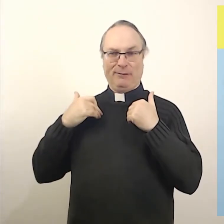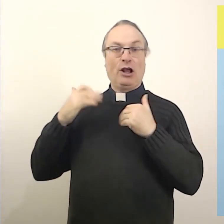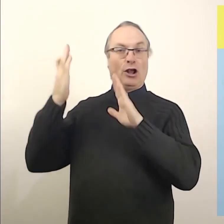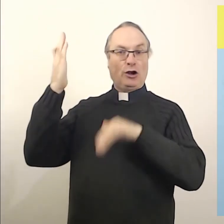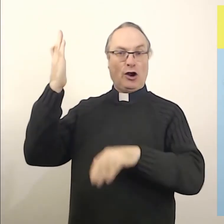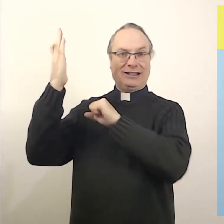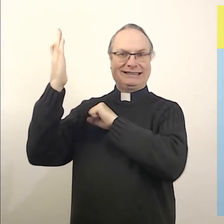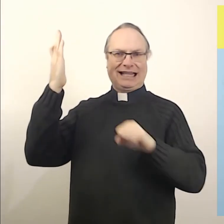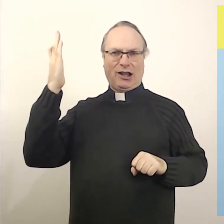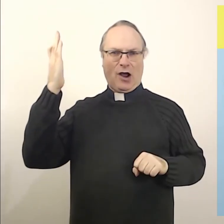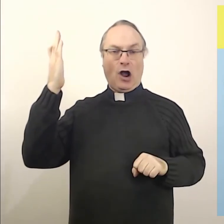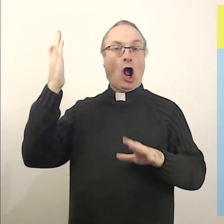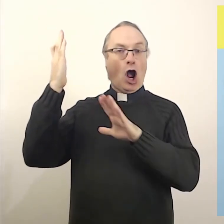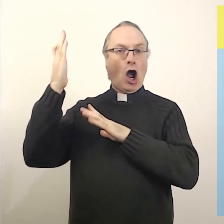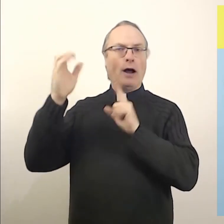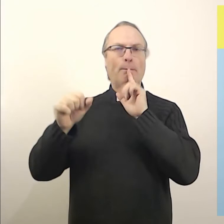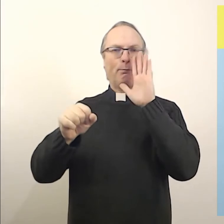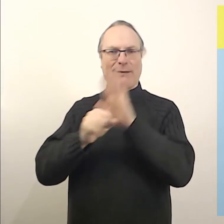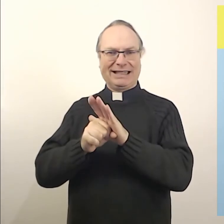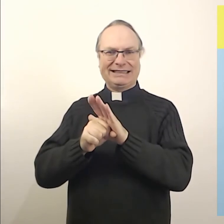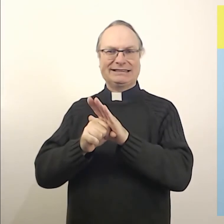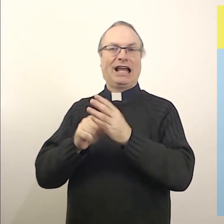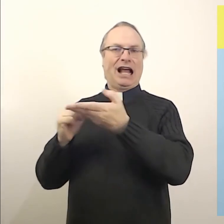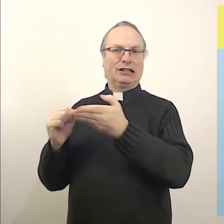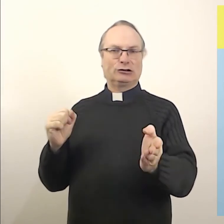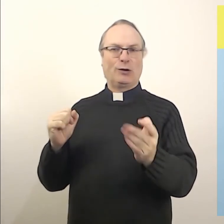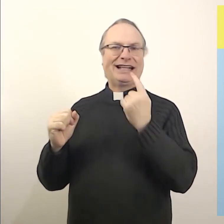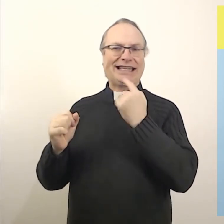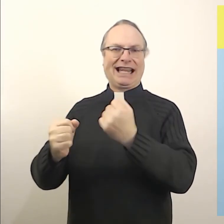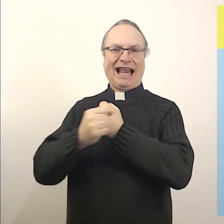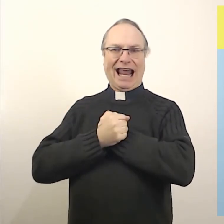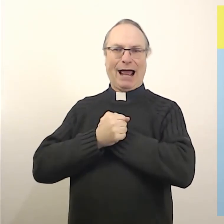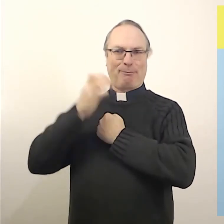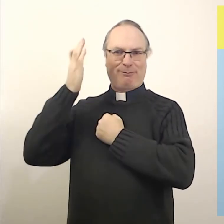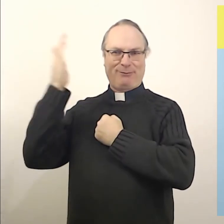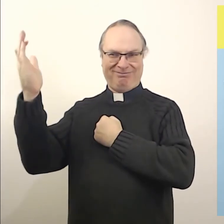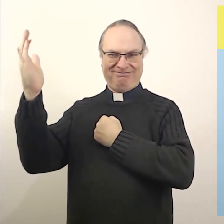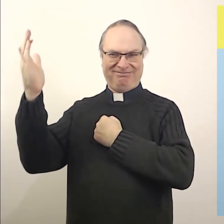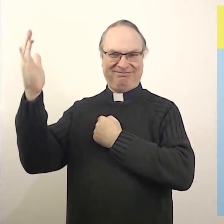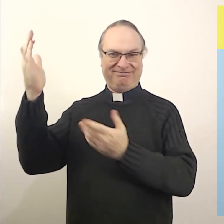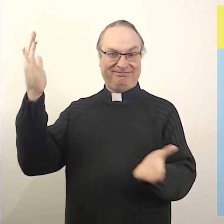que le Seigneur a promise à ceux qui l'aiment.